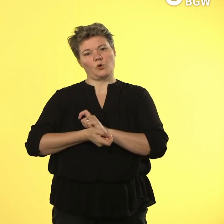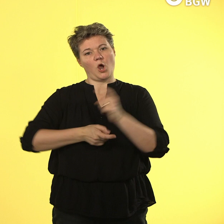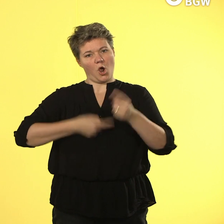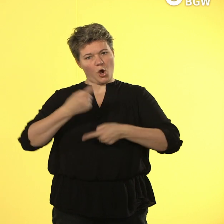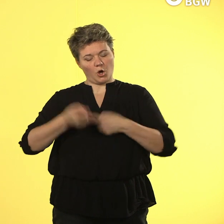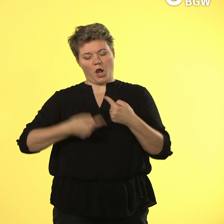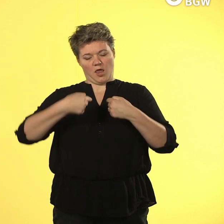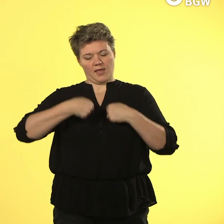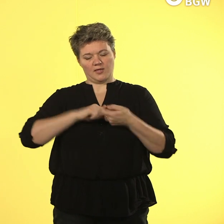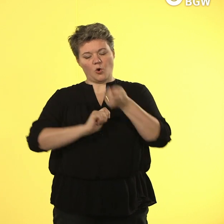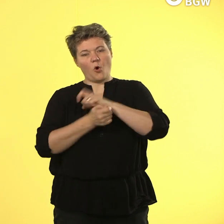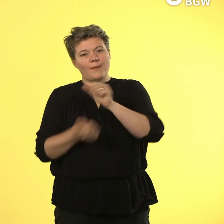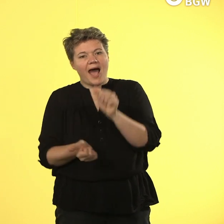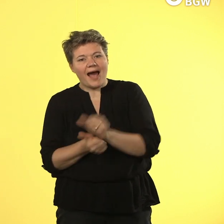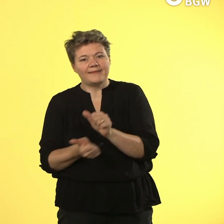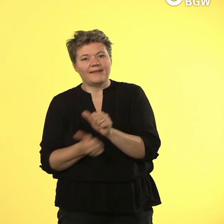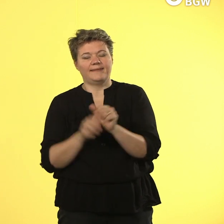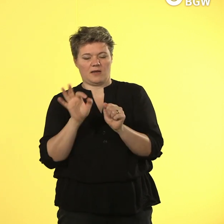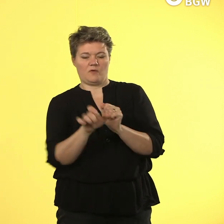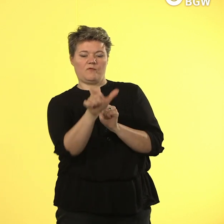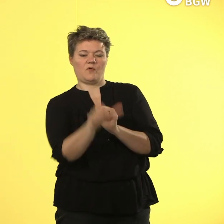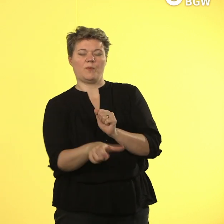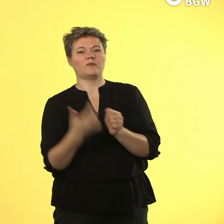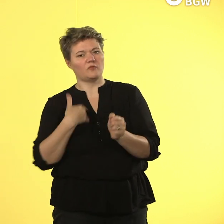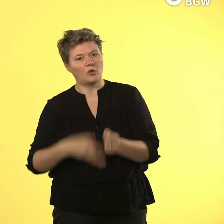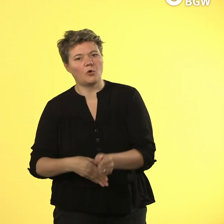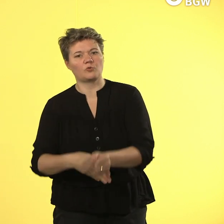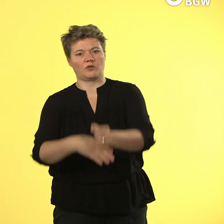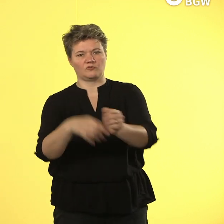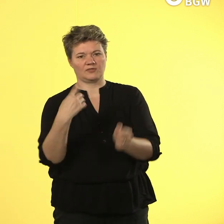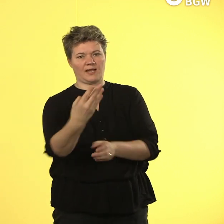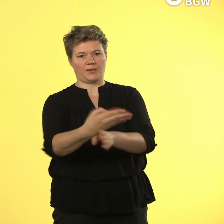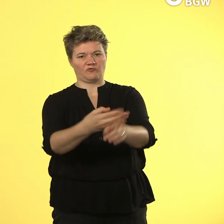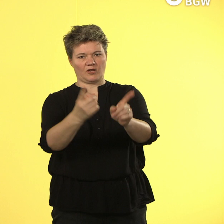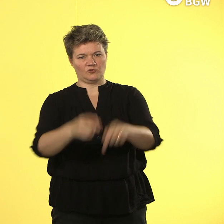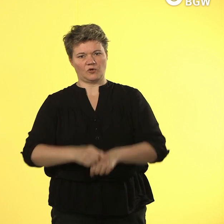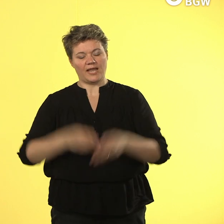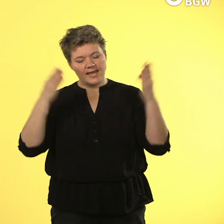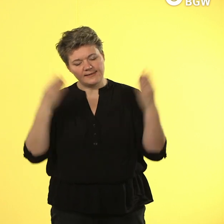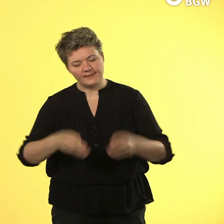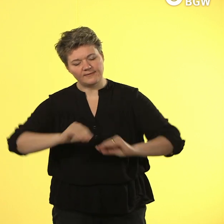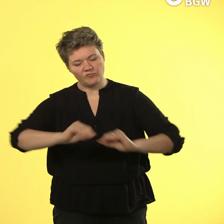und soll in dieser intensiv-pädagogischen Gruppe den Leuten, wo sie manchmal gar nicht wissen, was das Richtige ist,